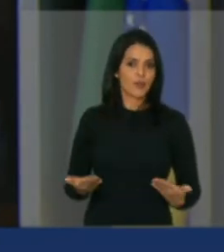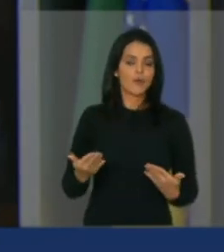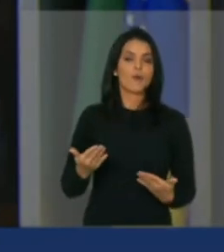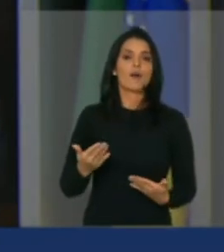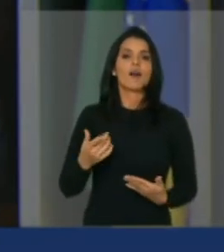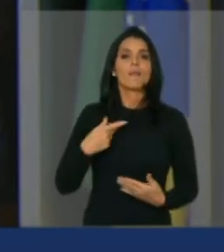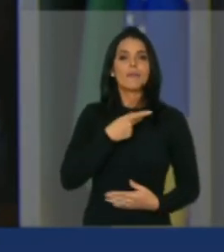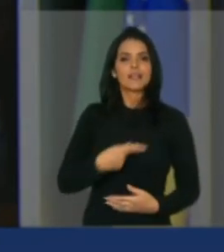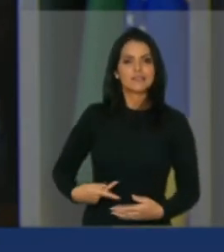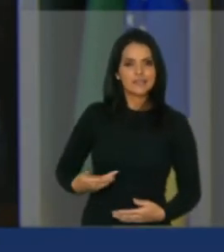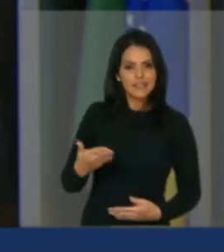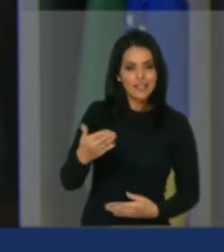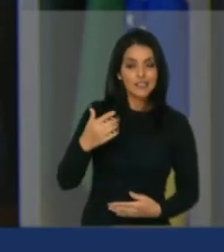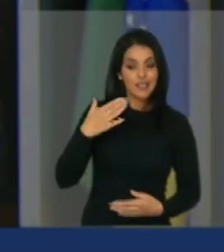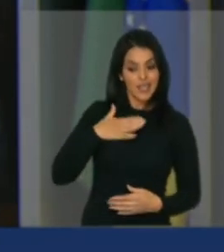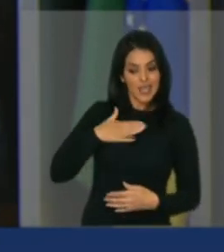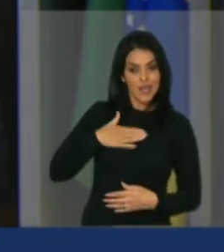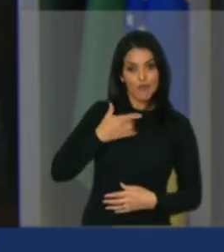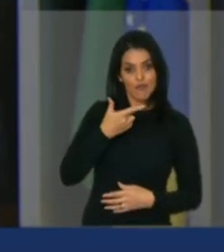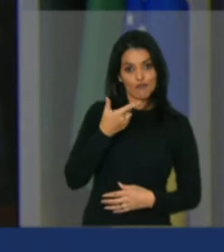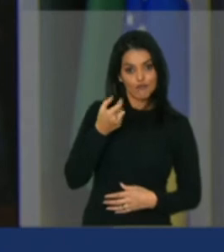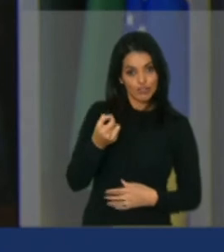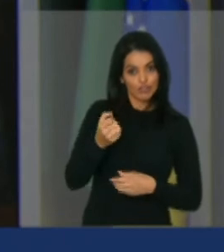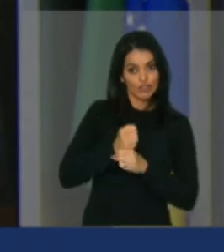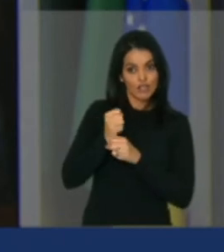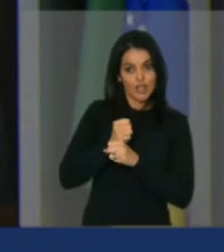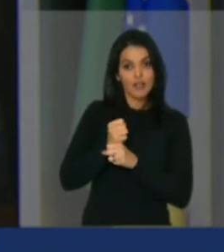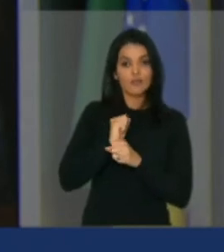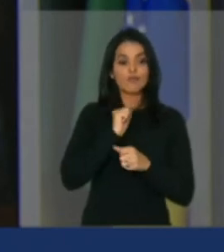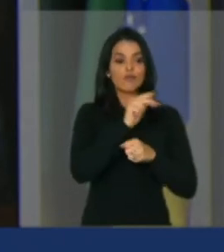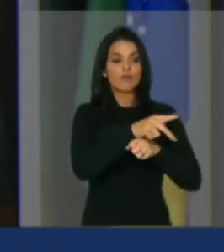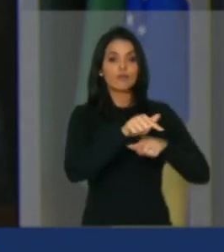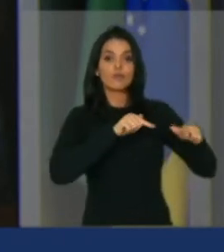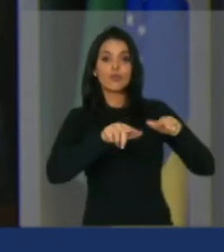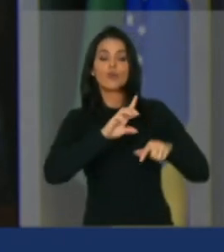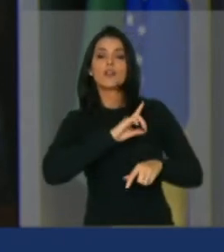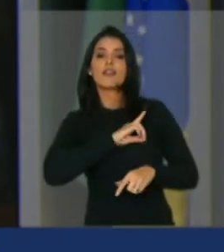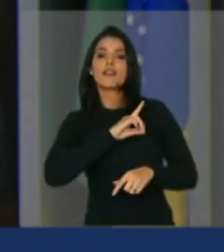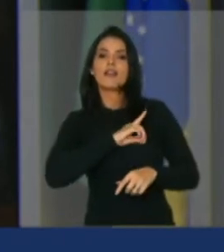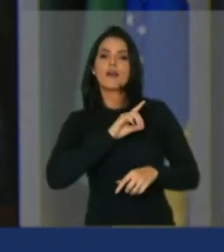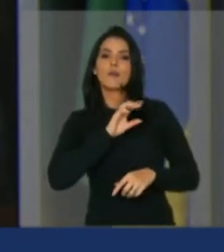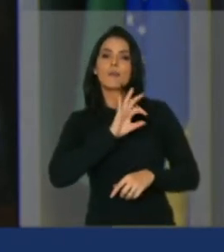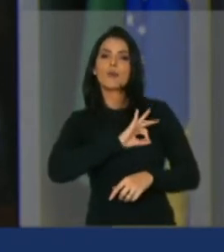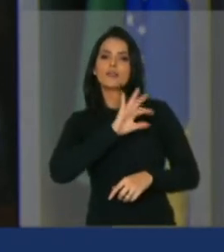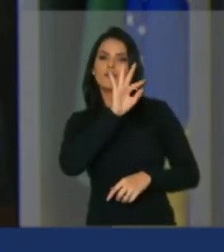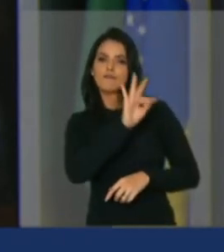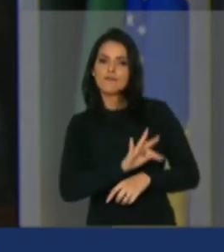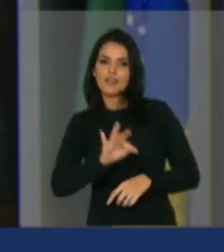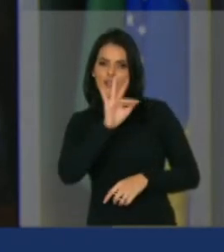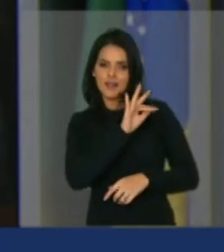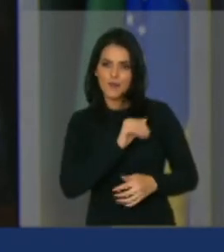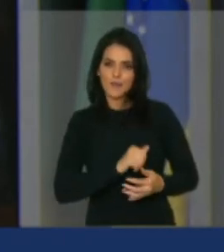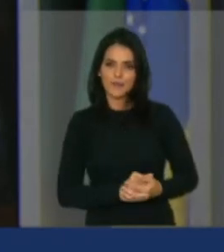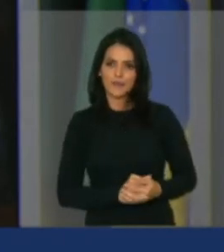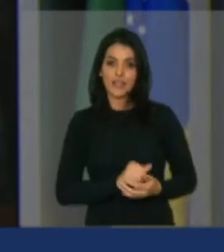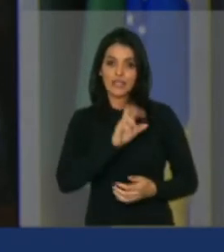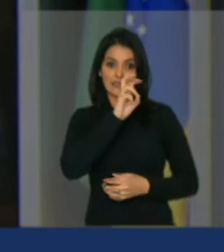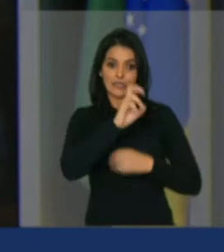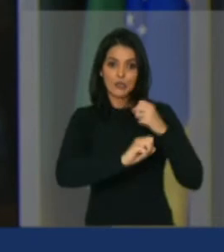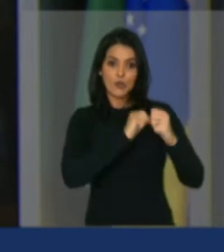VINTE ANOS, EXERCITO I A FUNÇÃO DE DRAG ADO DE POLÍCIA FEDERAL, NOS ÚLTIMOS CINCO ANOS, O MEU ESTADO DE MINAS GERAIS, E GOSTARIA